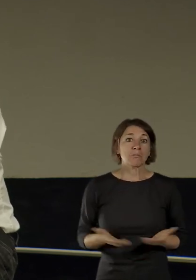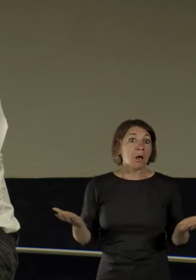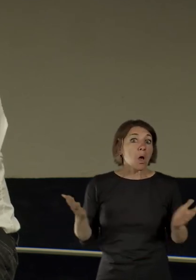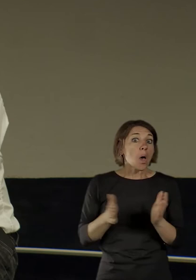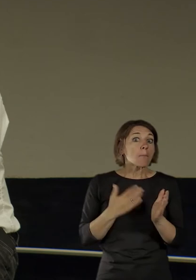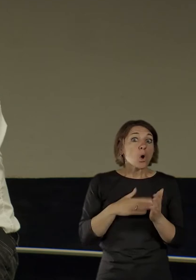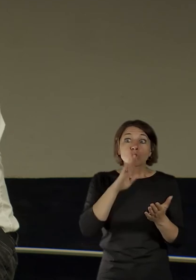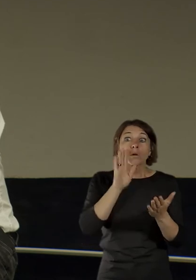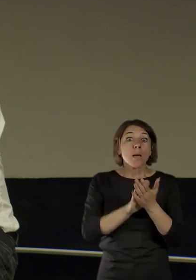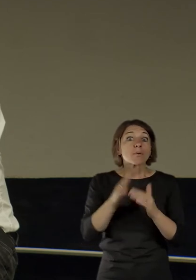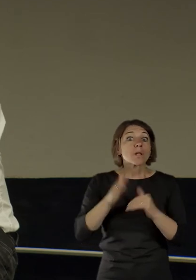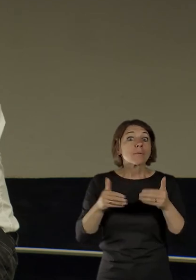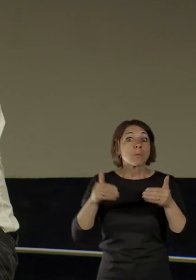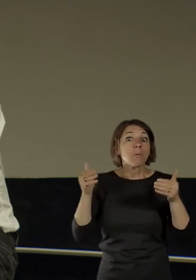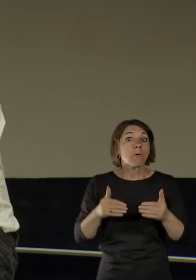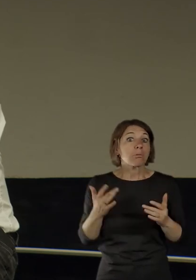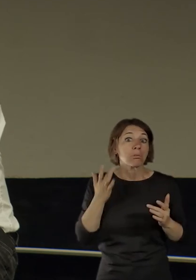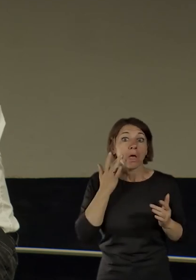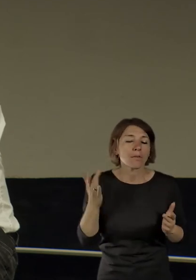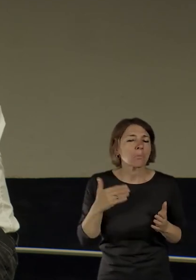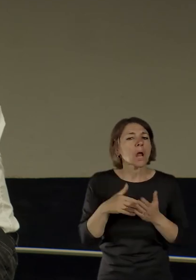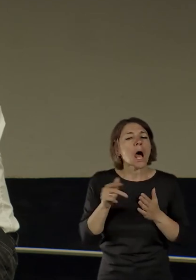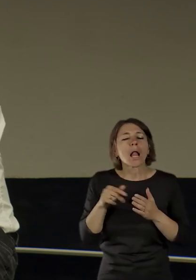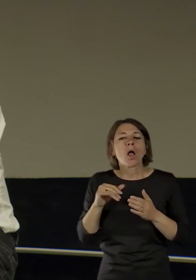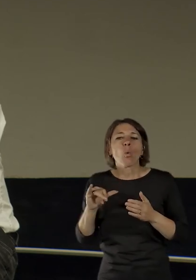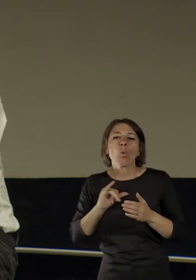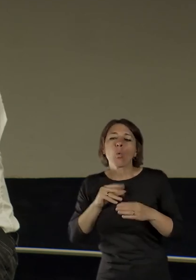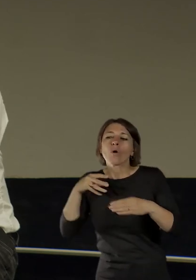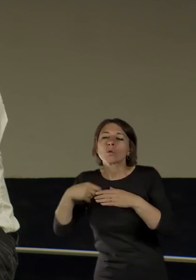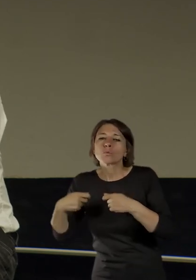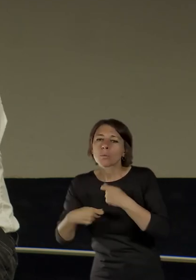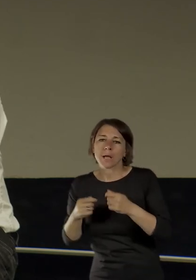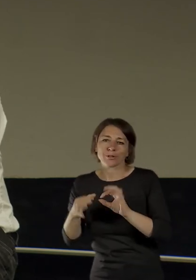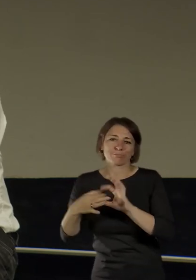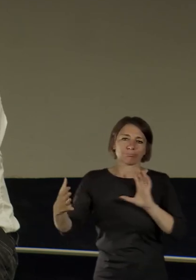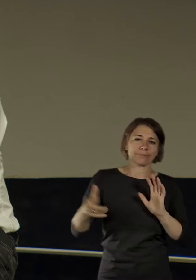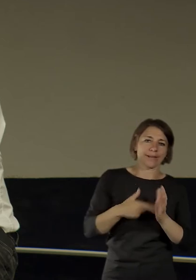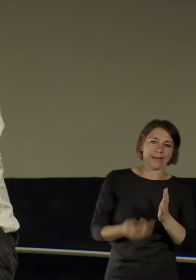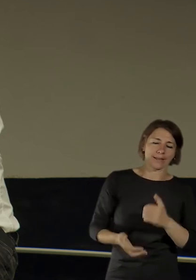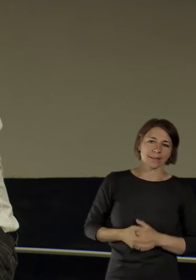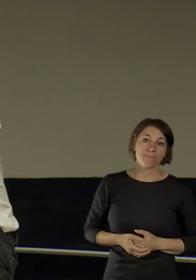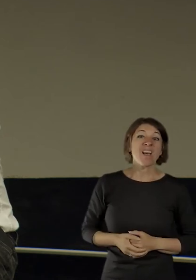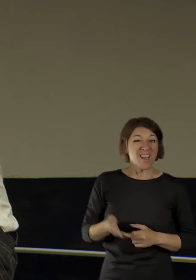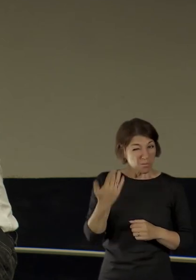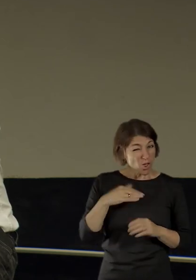Nejsem poblíž toho projektu. A stejně se takto probraly vlastně všechny výšky